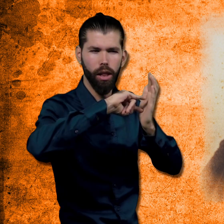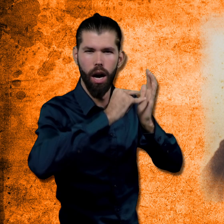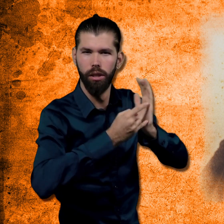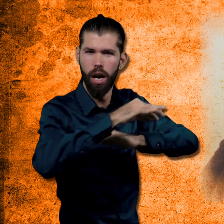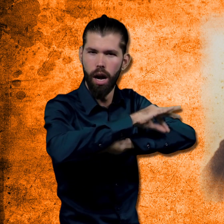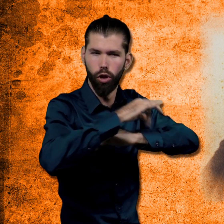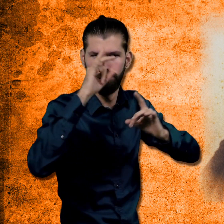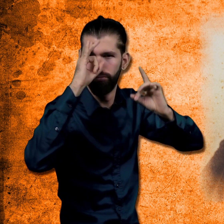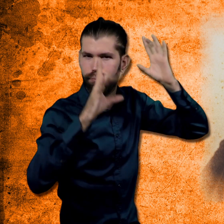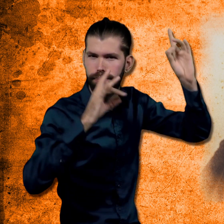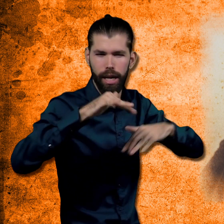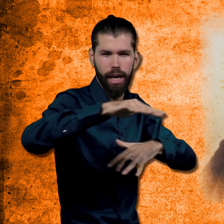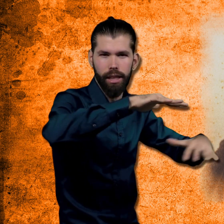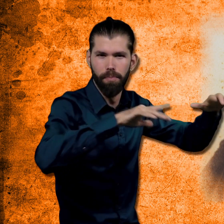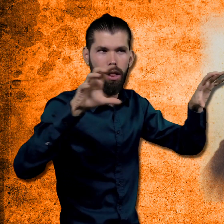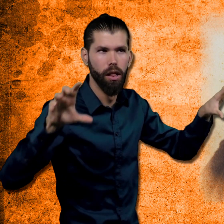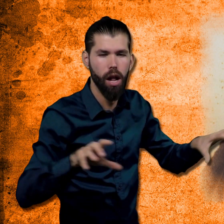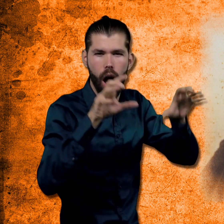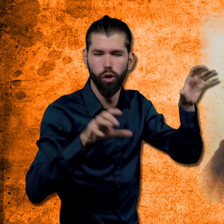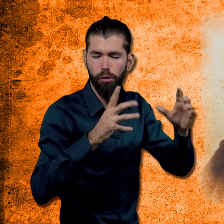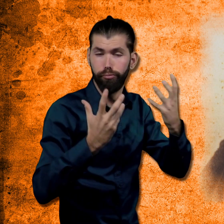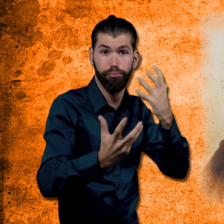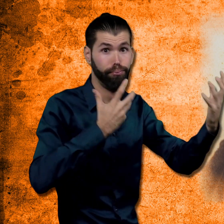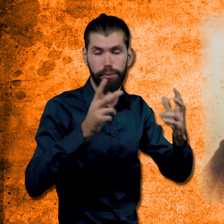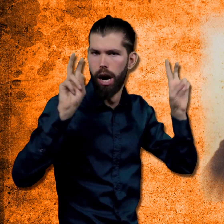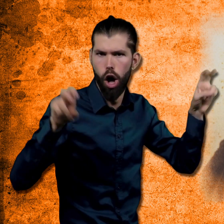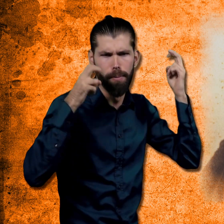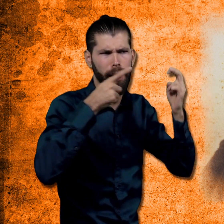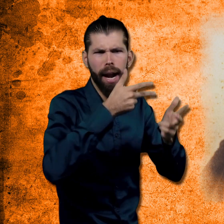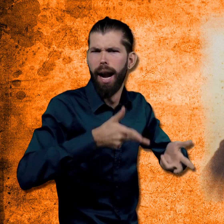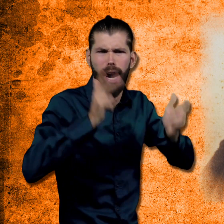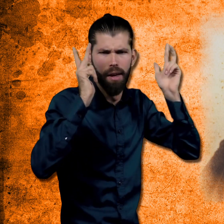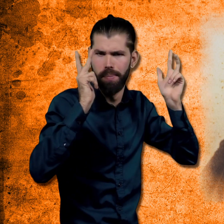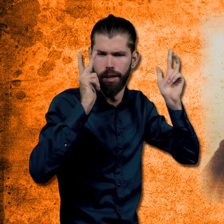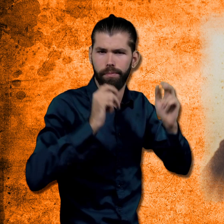amb tècniques arquitectòniques, espacials i decoratives plenes de llibertat creativa i innovació.